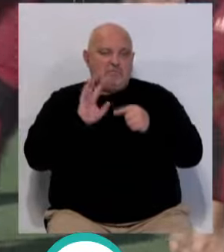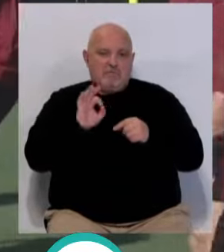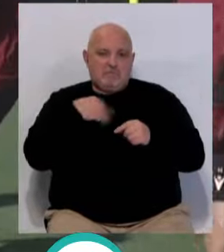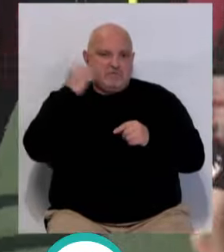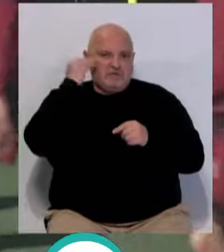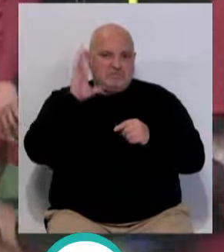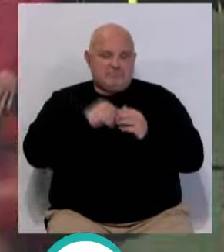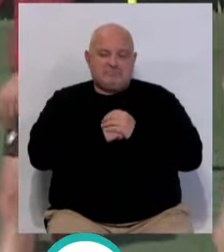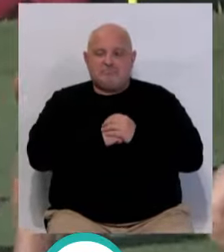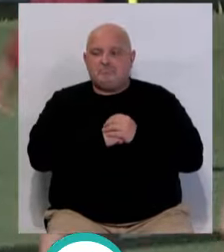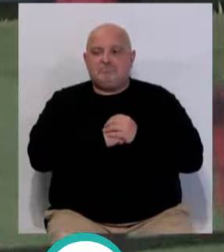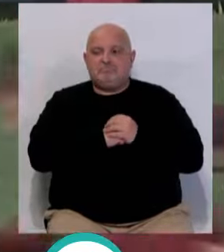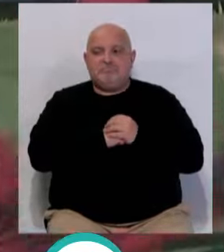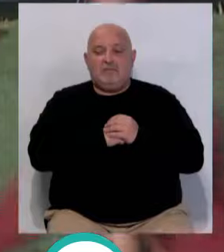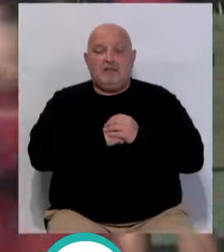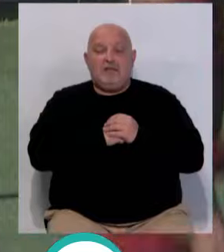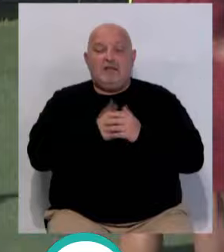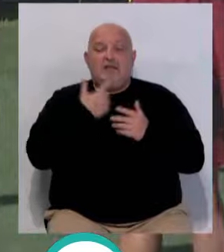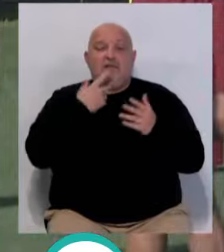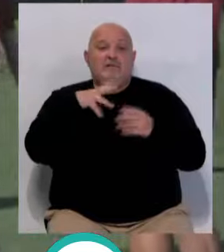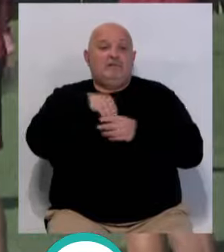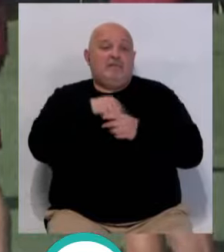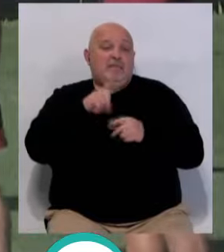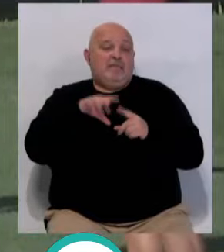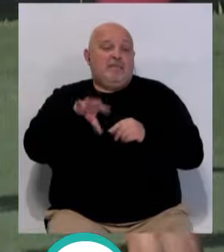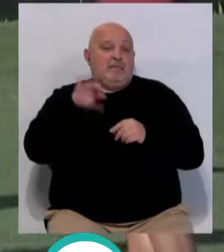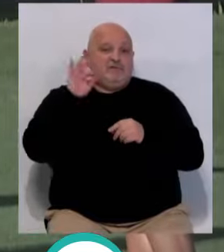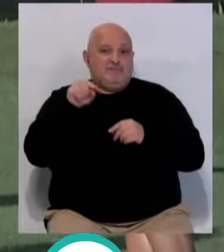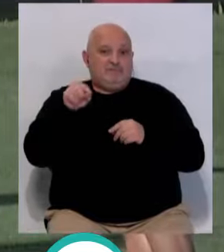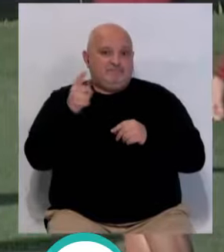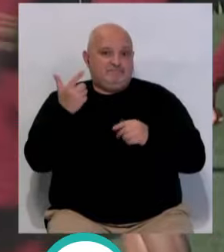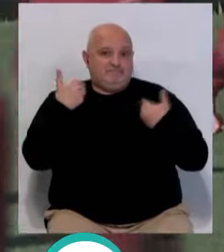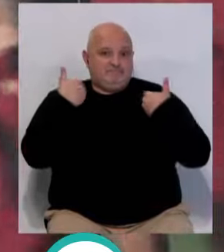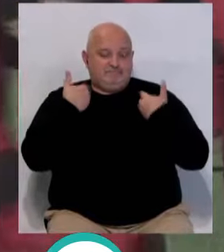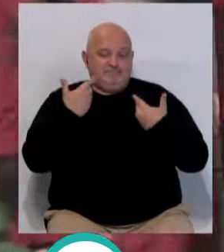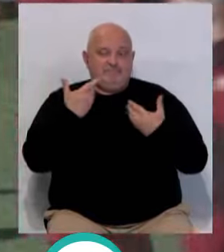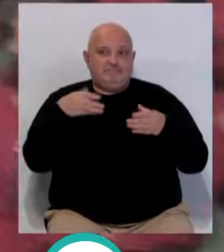ser también una cuestión de peso dentro de lo que significa en el vestuario en el terreno